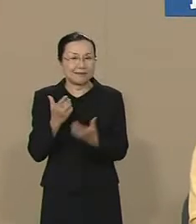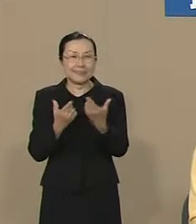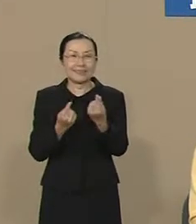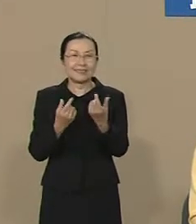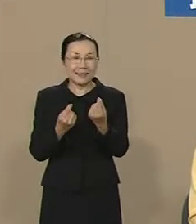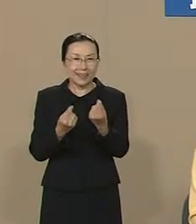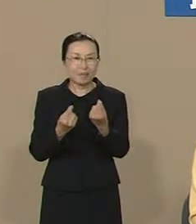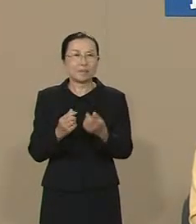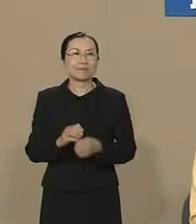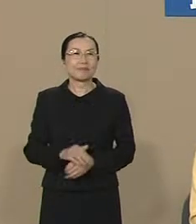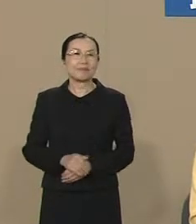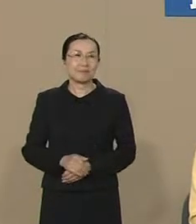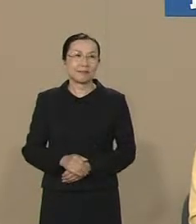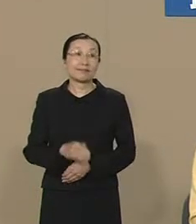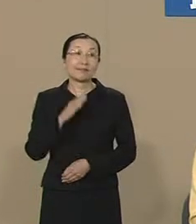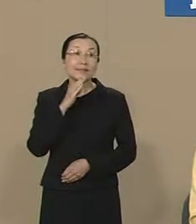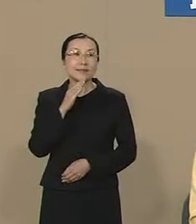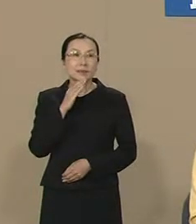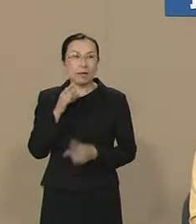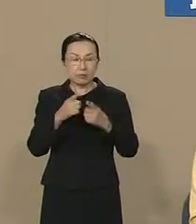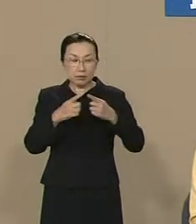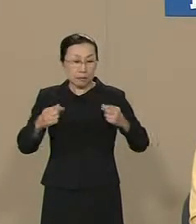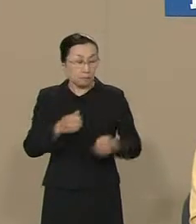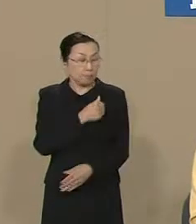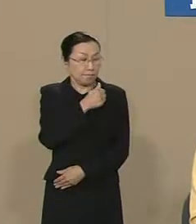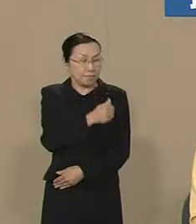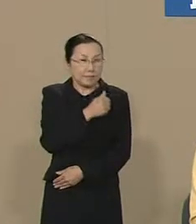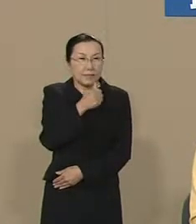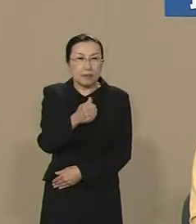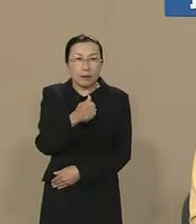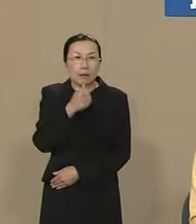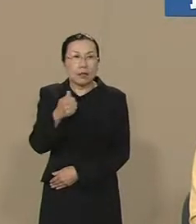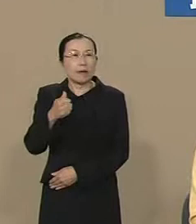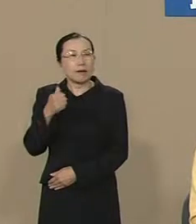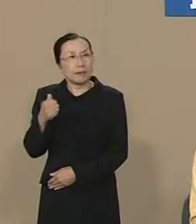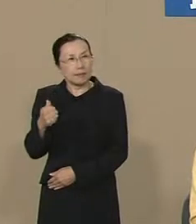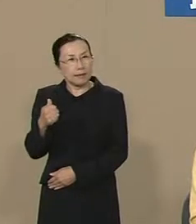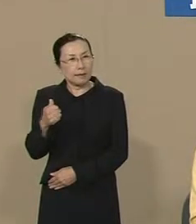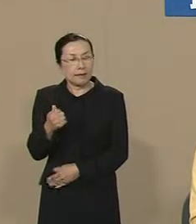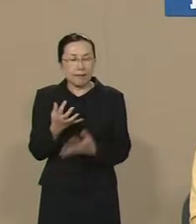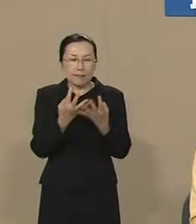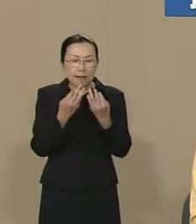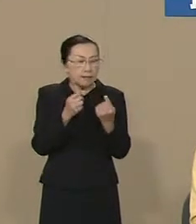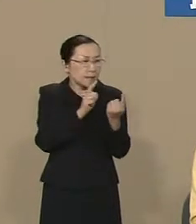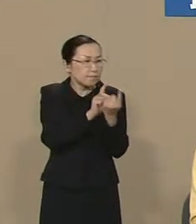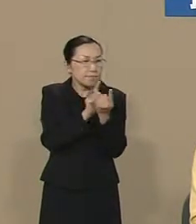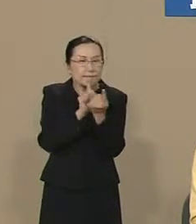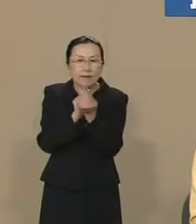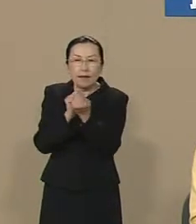実際に全国津々浦々を歩かれて､ たくさんの出会いがあったと 思います｡